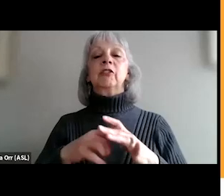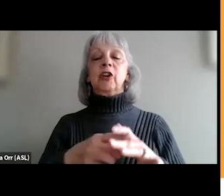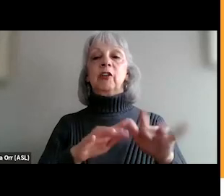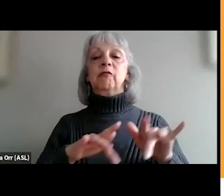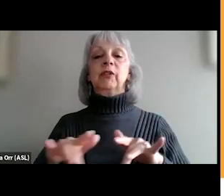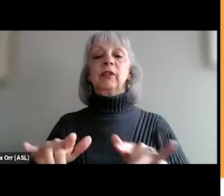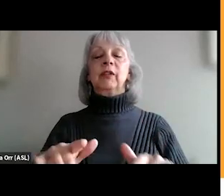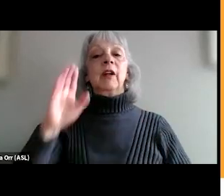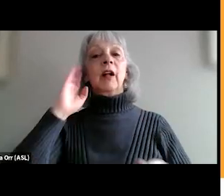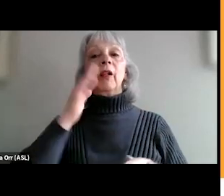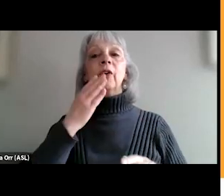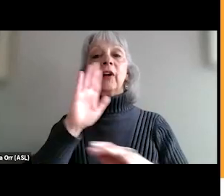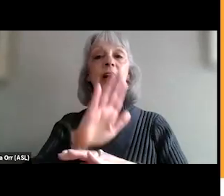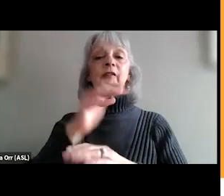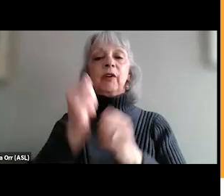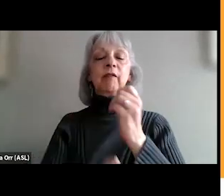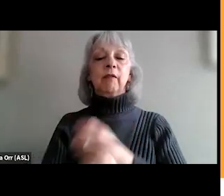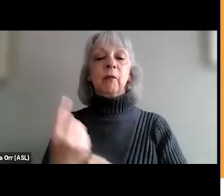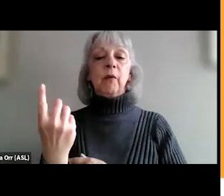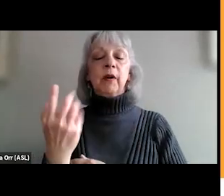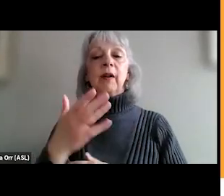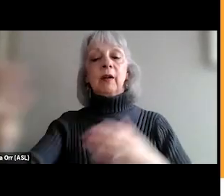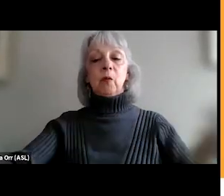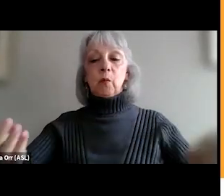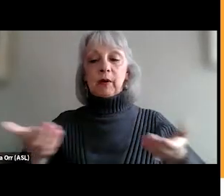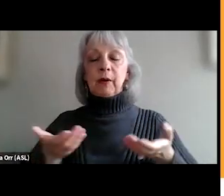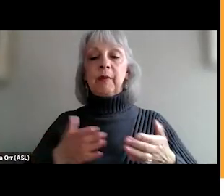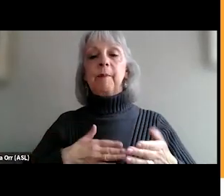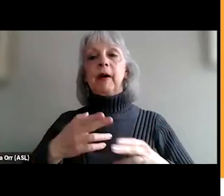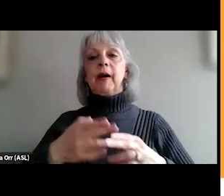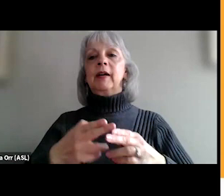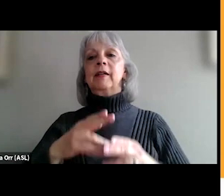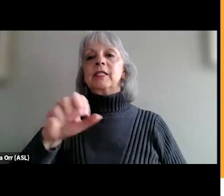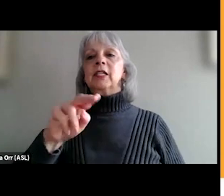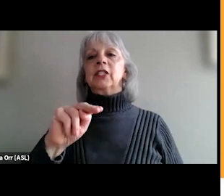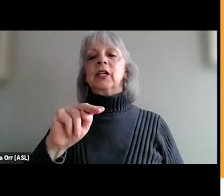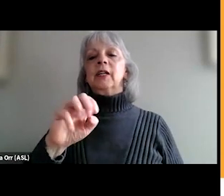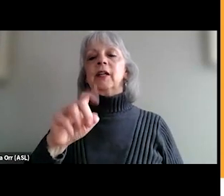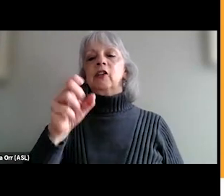Hola, buenas tardes a todos, bienvenidos. Mi nombre es Jen Elder. Soy la directora